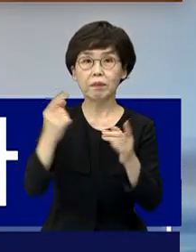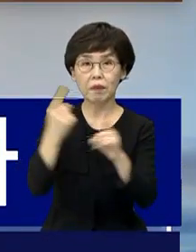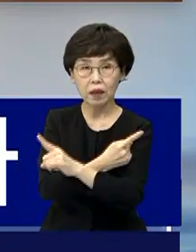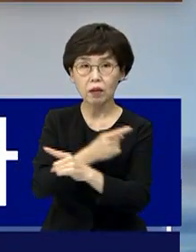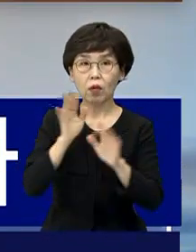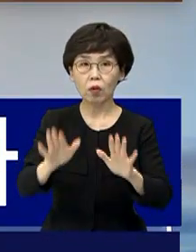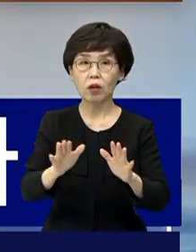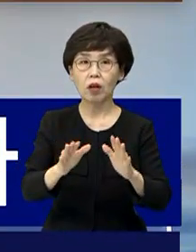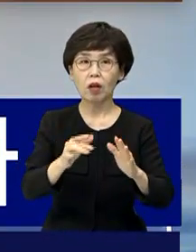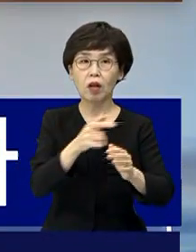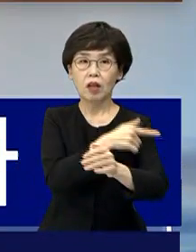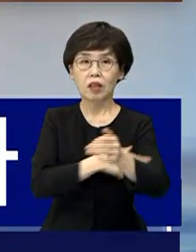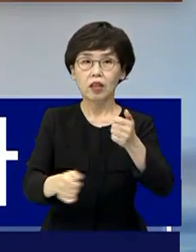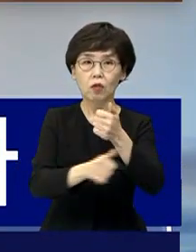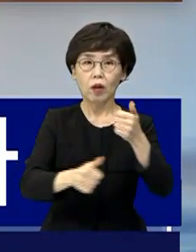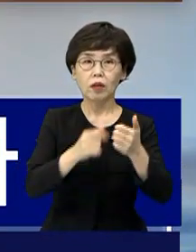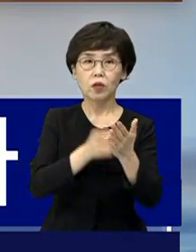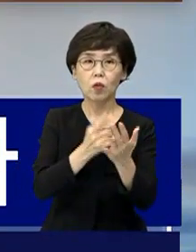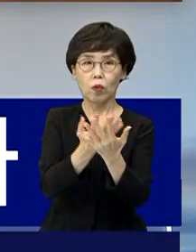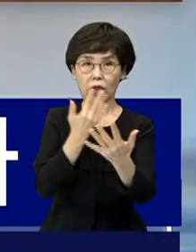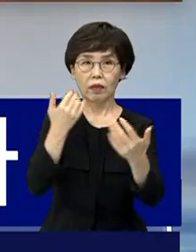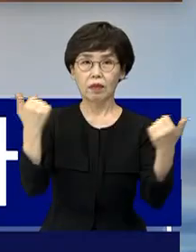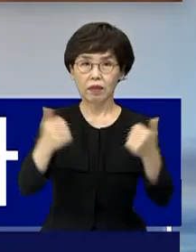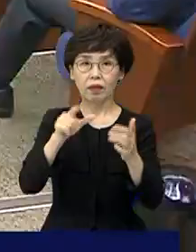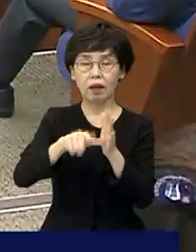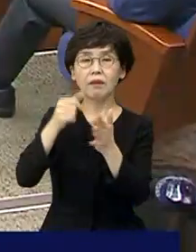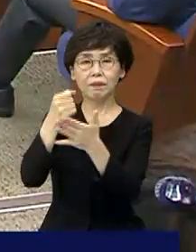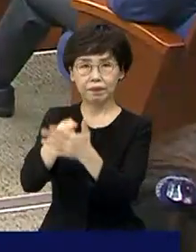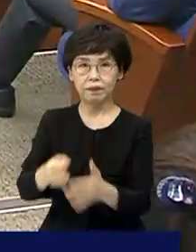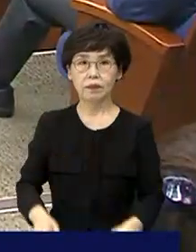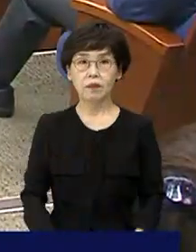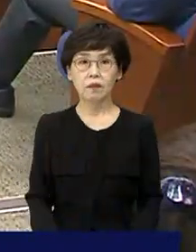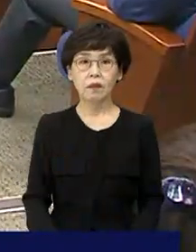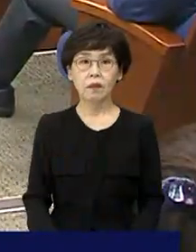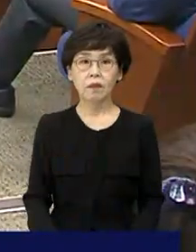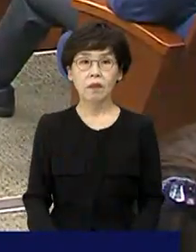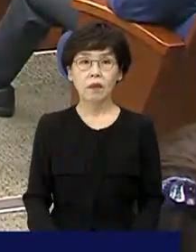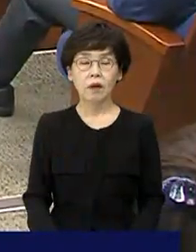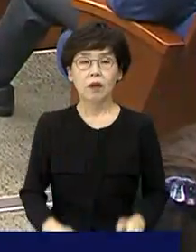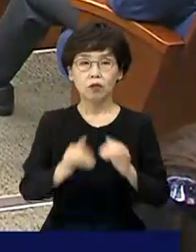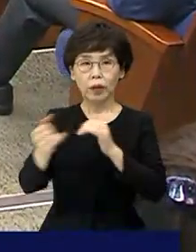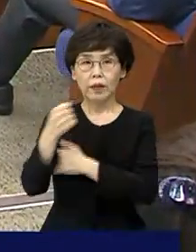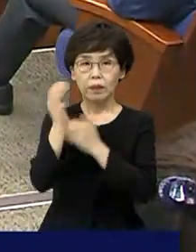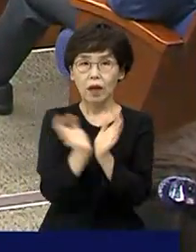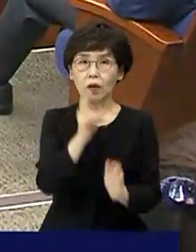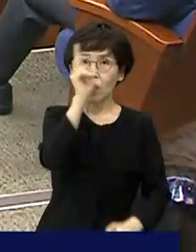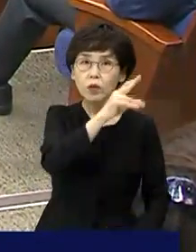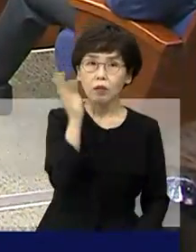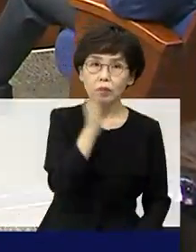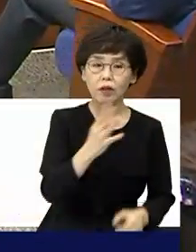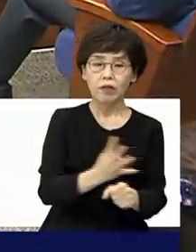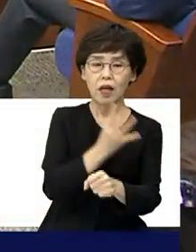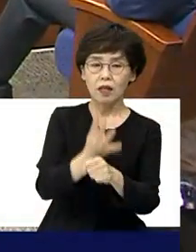권란 기자입니다. (기자) 국민의힘은 오전부터 4시간여